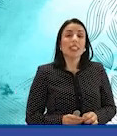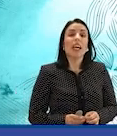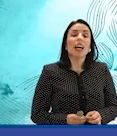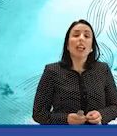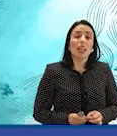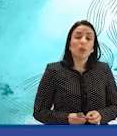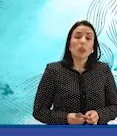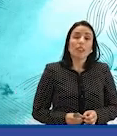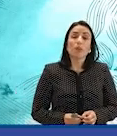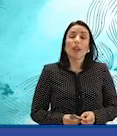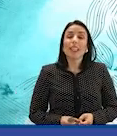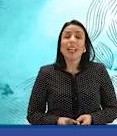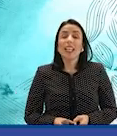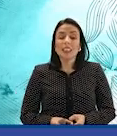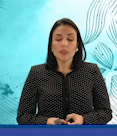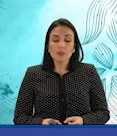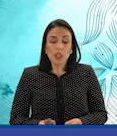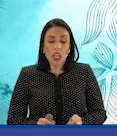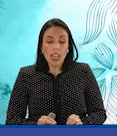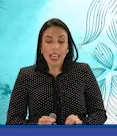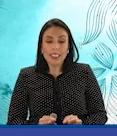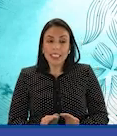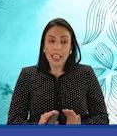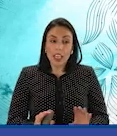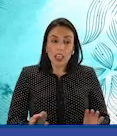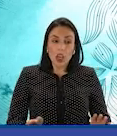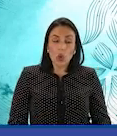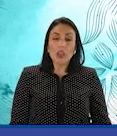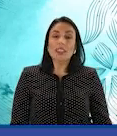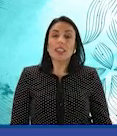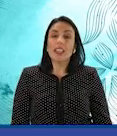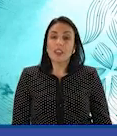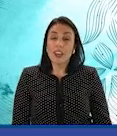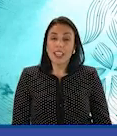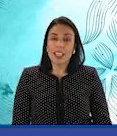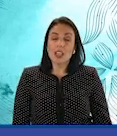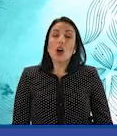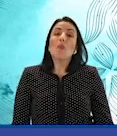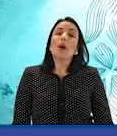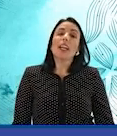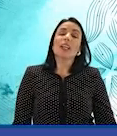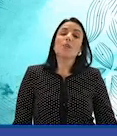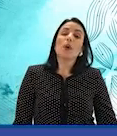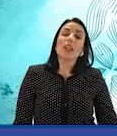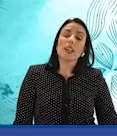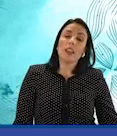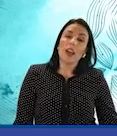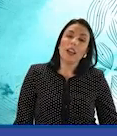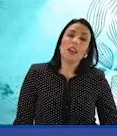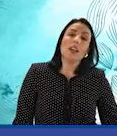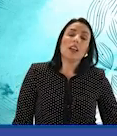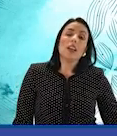y a las municipalidades una serie de reglas para que puedan quedar